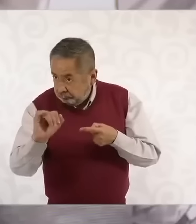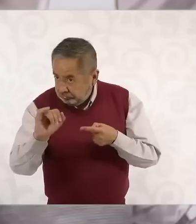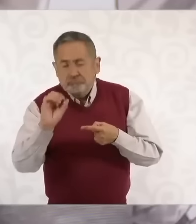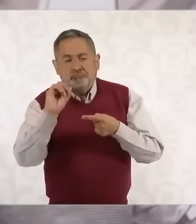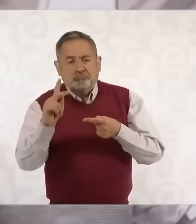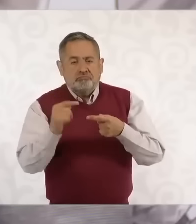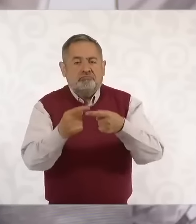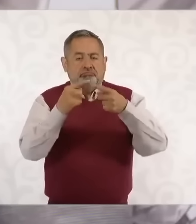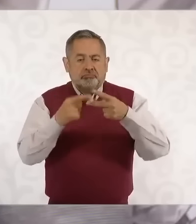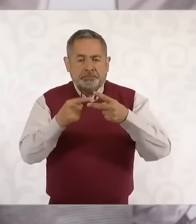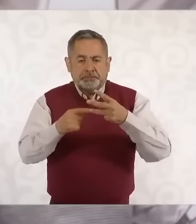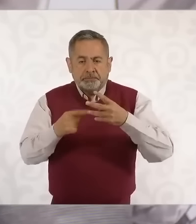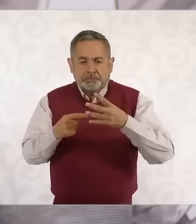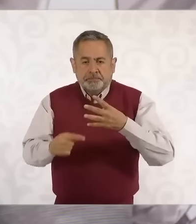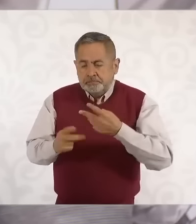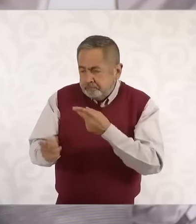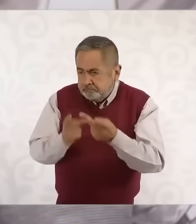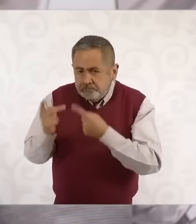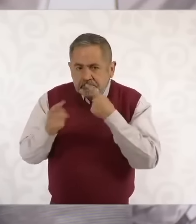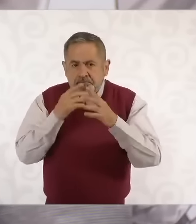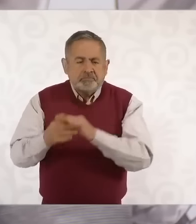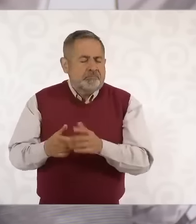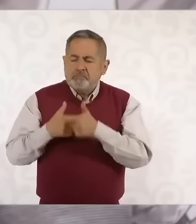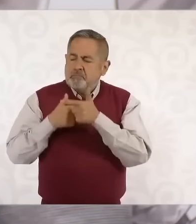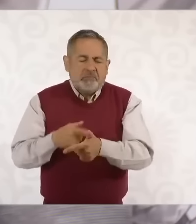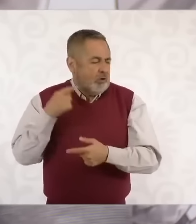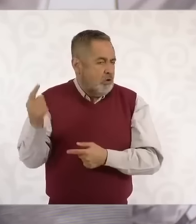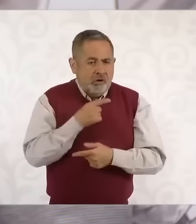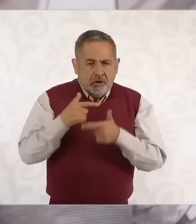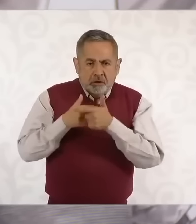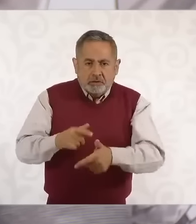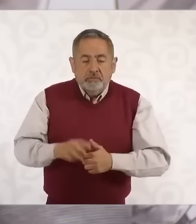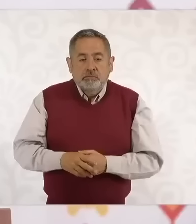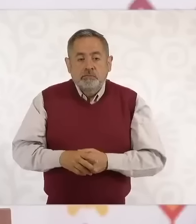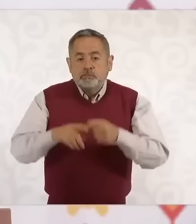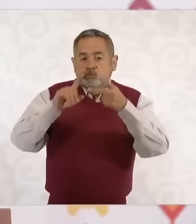todos los consultados en en los operos dijeron, "Hay que mantenerlo." Muy bien. Lo segundo es,